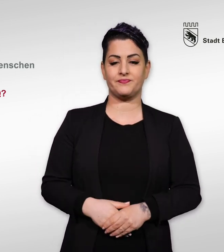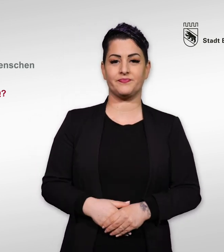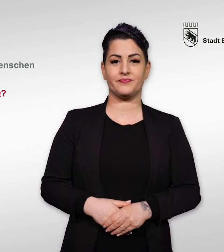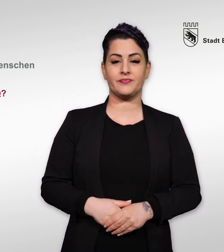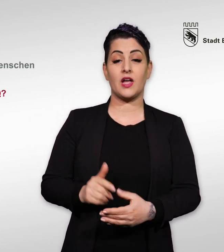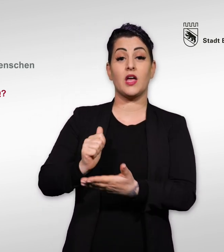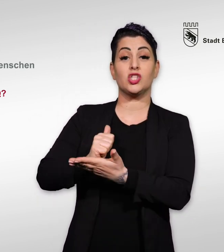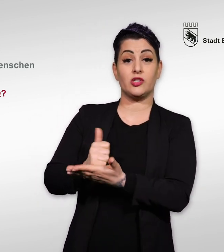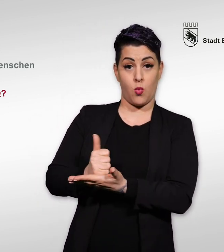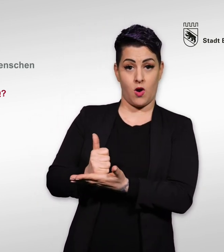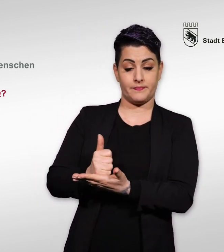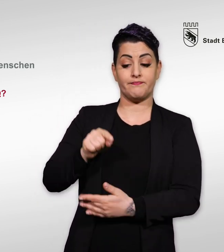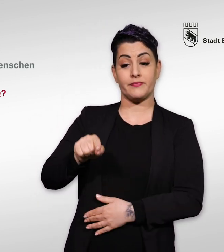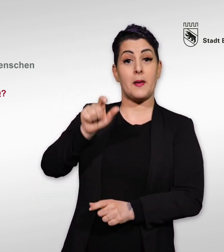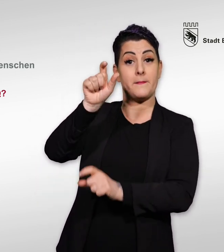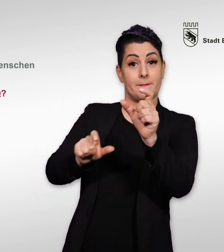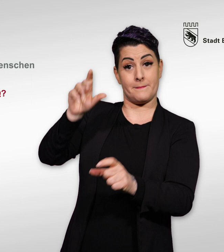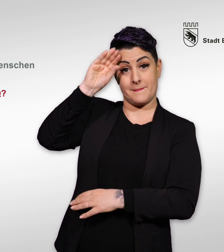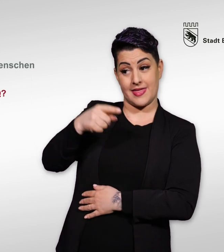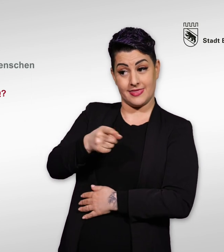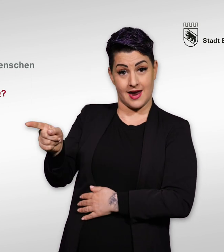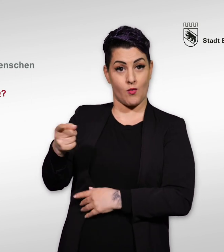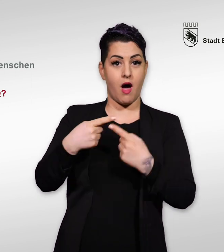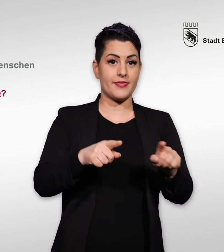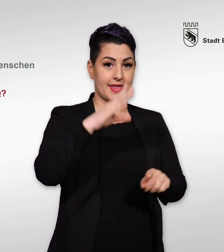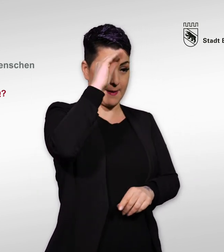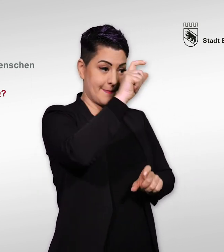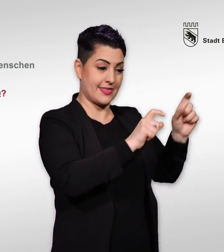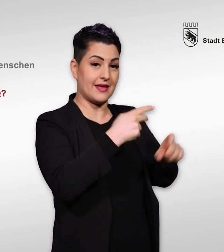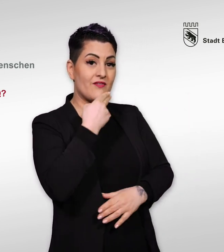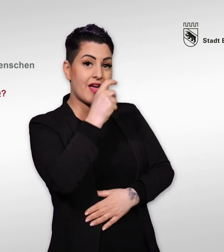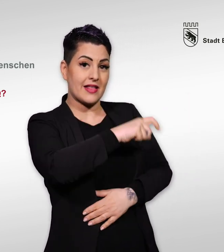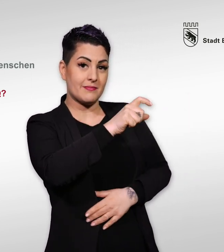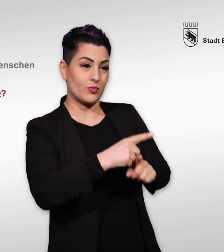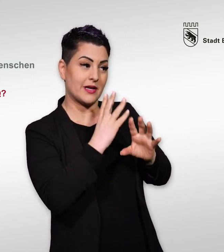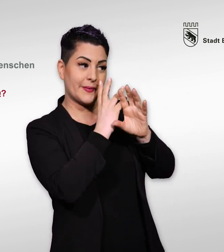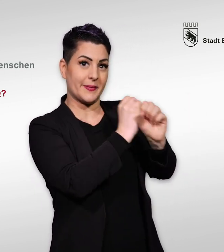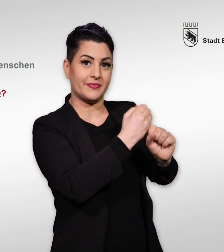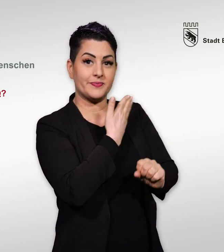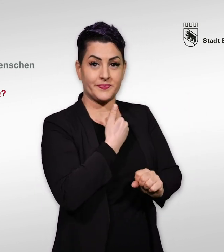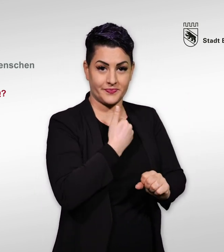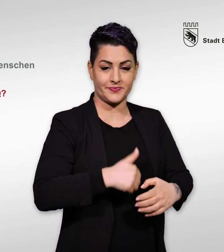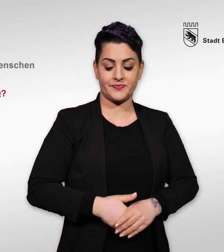Schwule Männer sind Männer, die sich in Männer verlieben und Männer begehren.